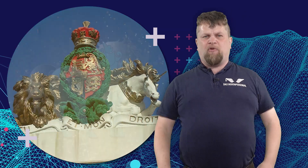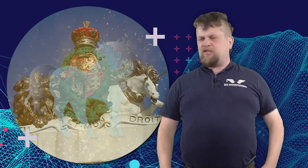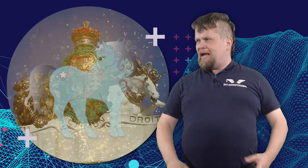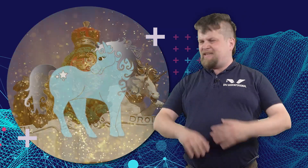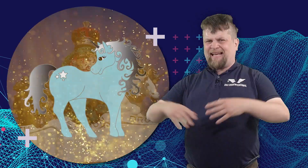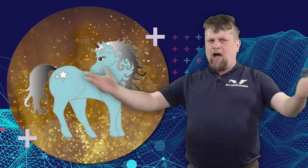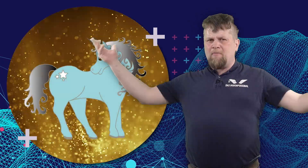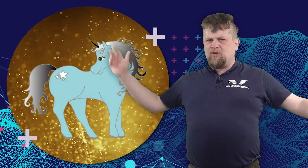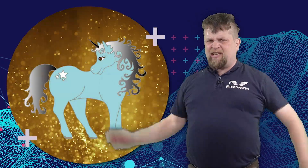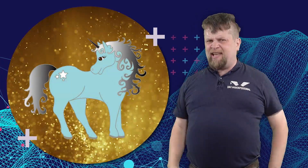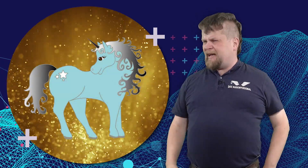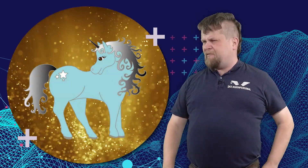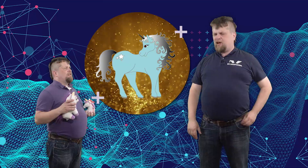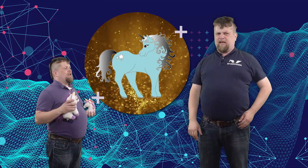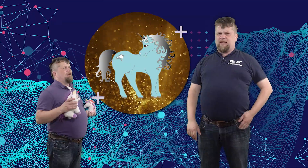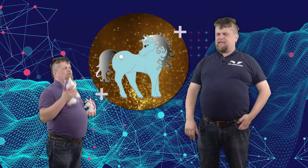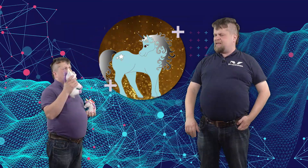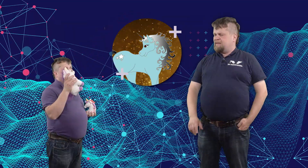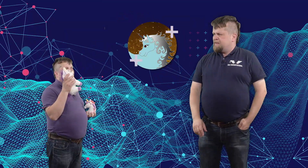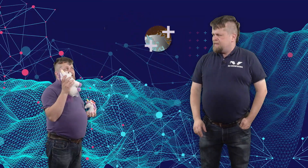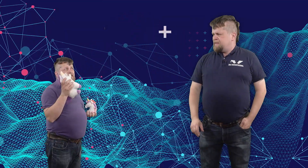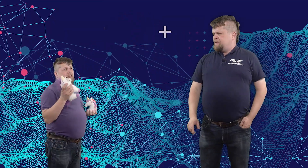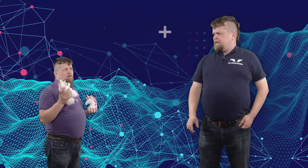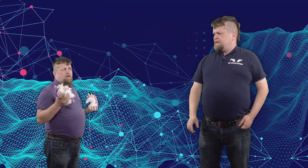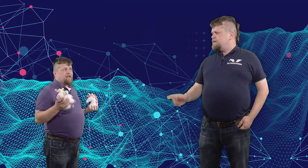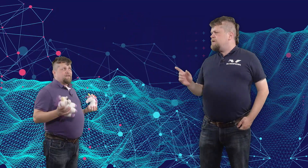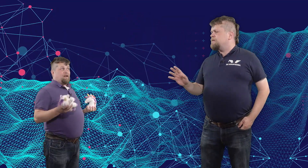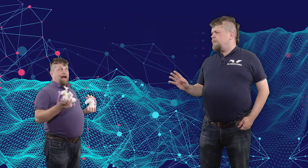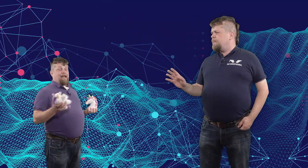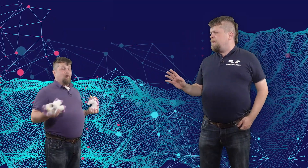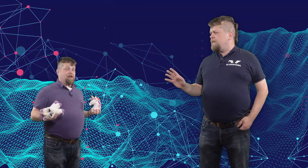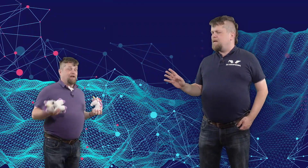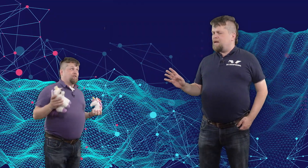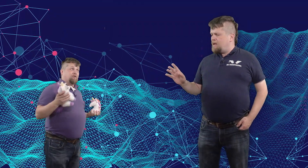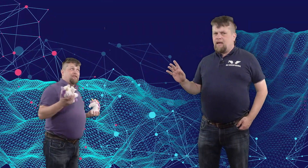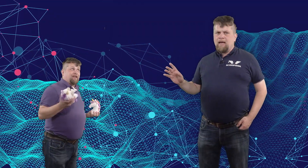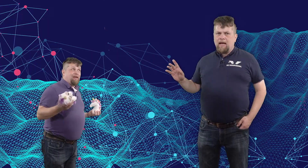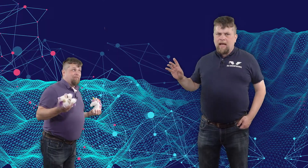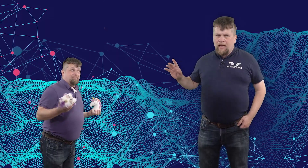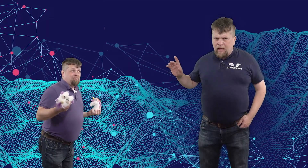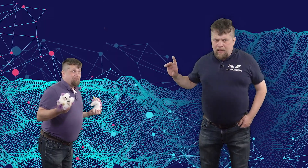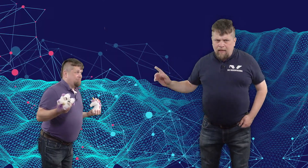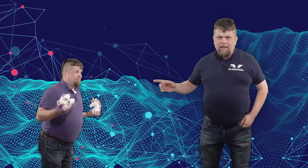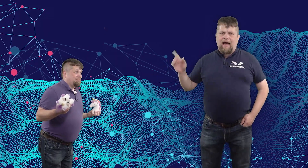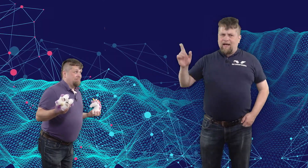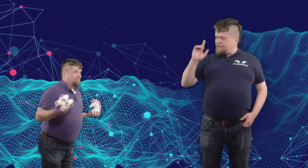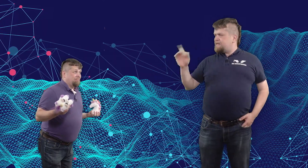bevor es zu einem Traum aus Glitter geworden ist. „Was heißt hier geworden ist? Einhörner hat es doch nie gegeben... hmm?!“